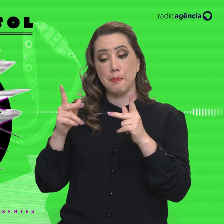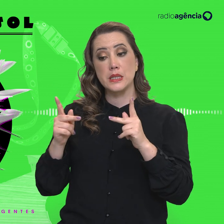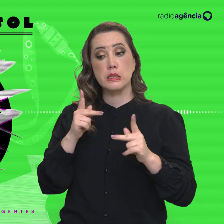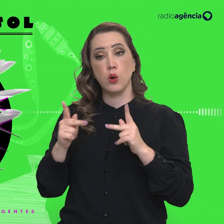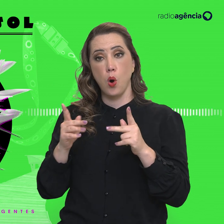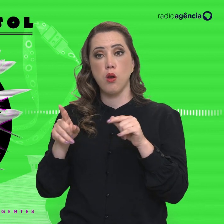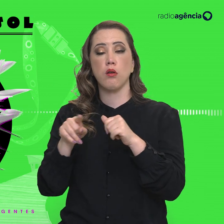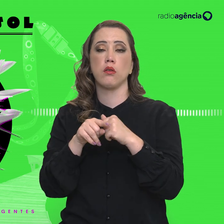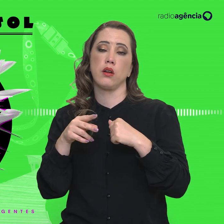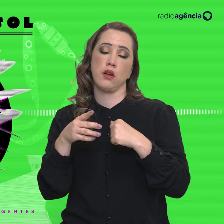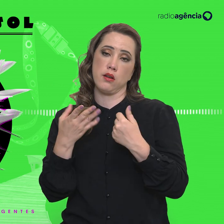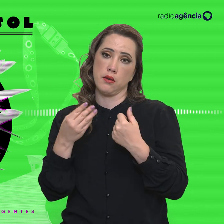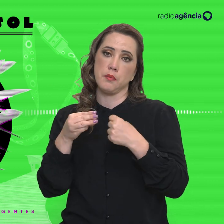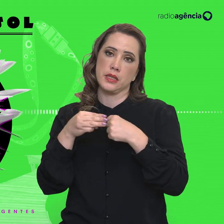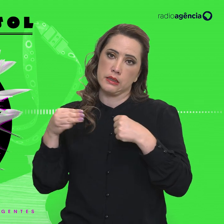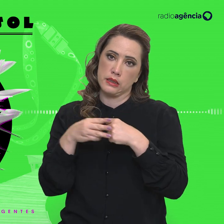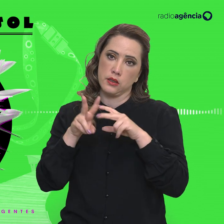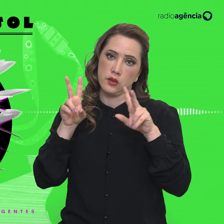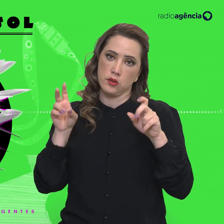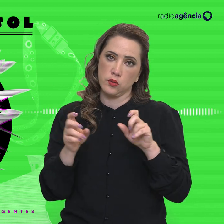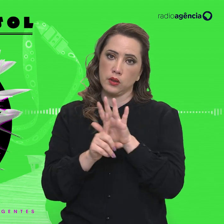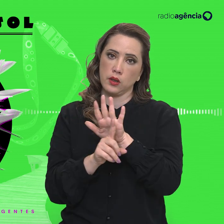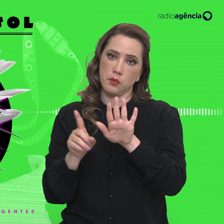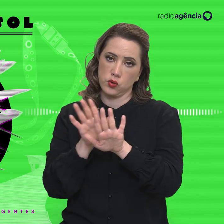de Autismo e Neurodiversidade da Universidade de Brasília (UnB).